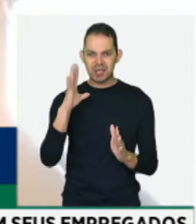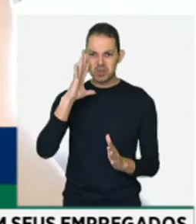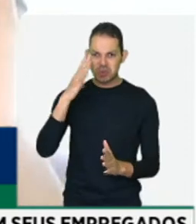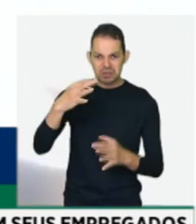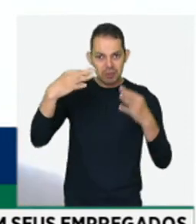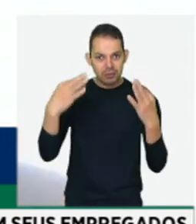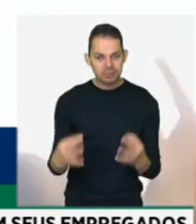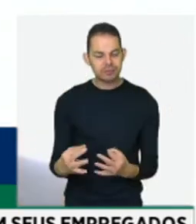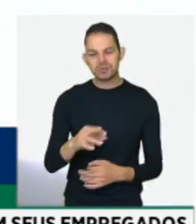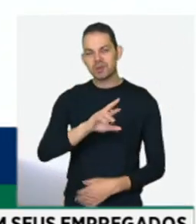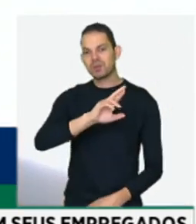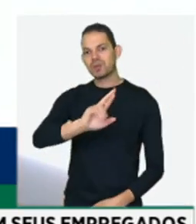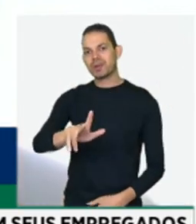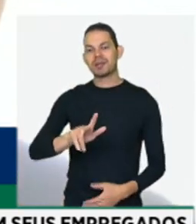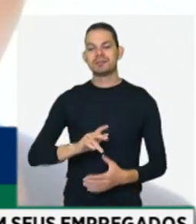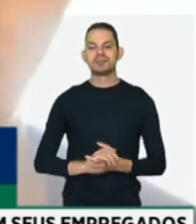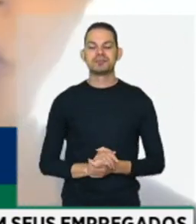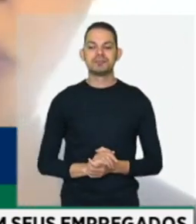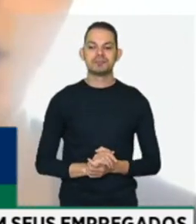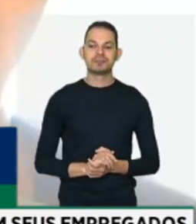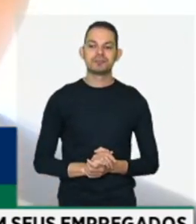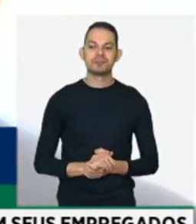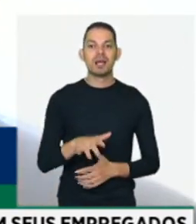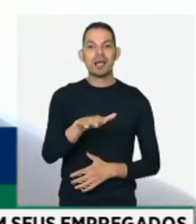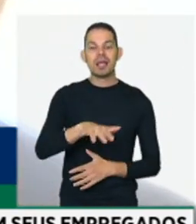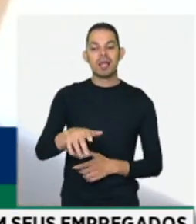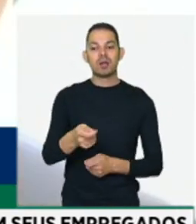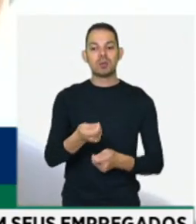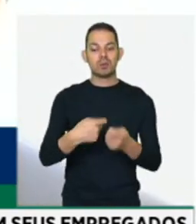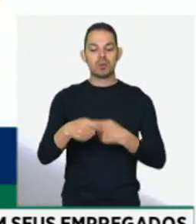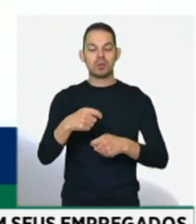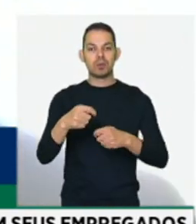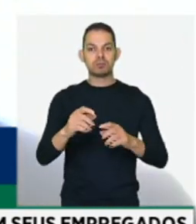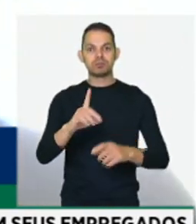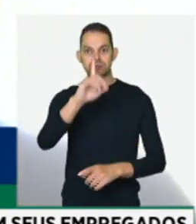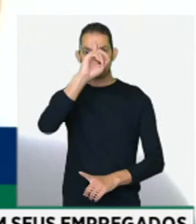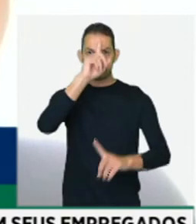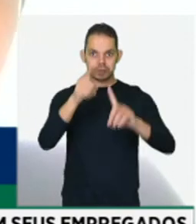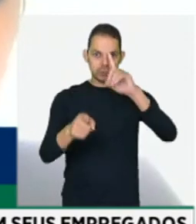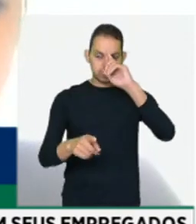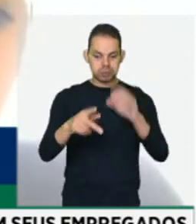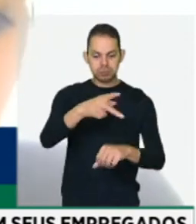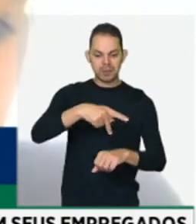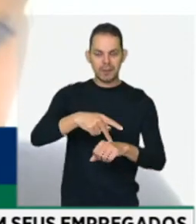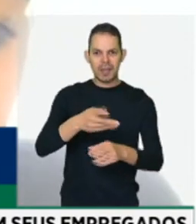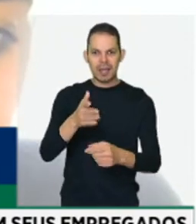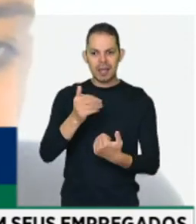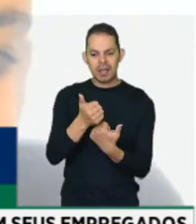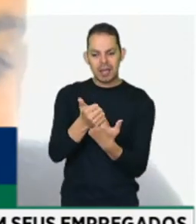A SERVIÇO DA ELITE ECONÔMICA QUE DOMINA O PAÍS DO QUE A SERVIÇO DO POVO BRASILEIRO, OBRIGADA PRESIDENTE.